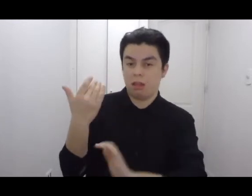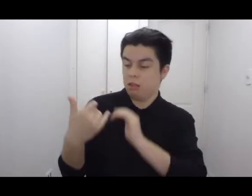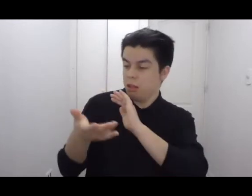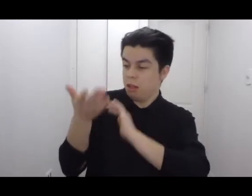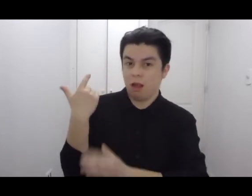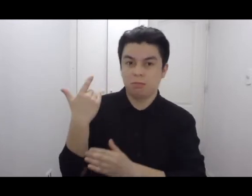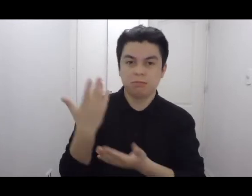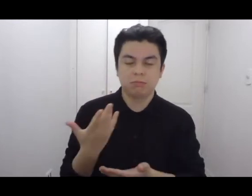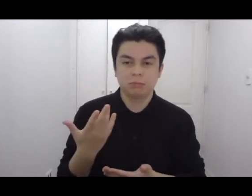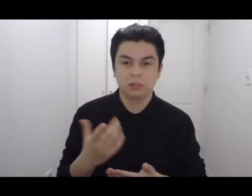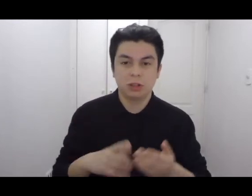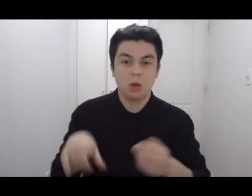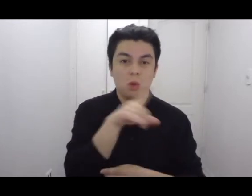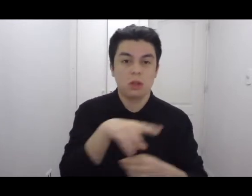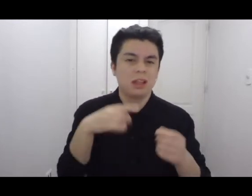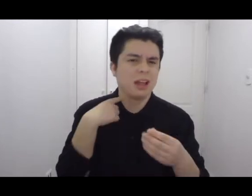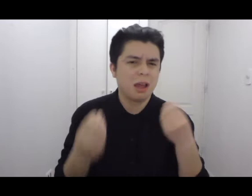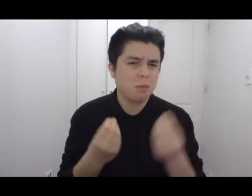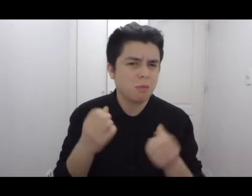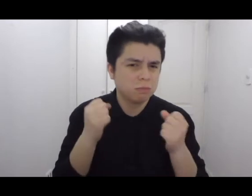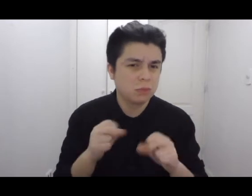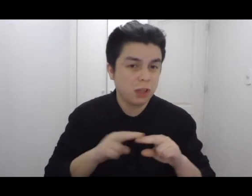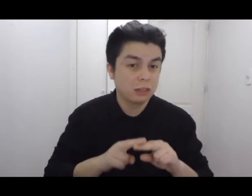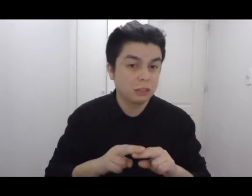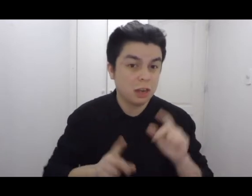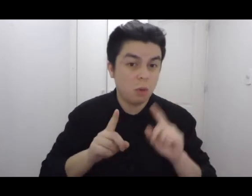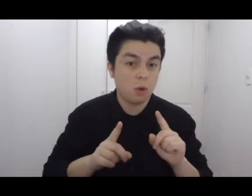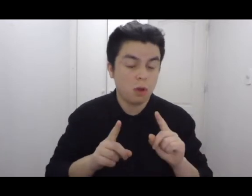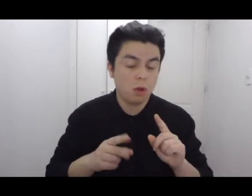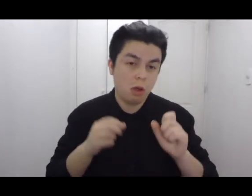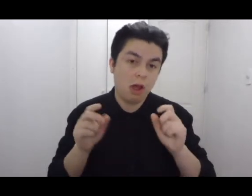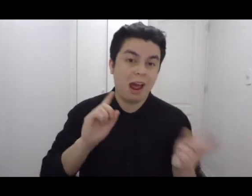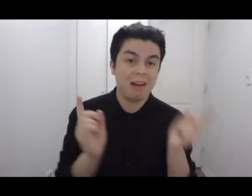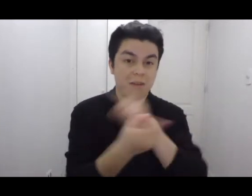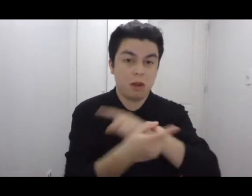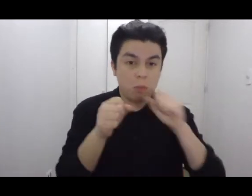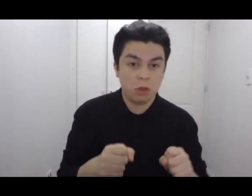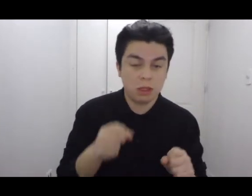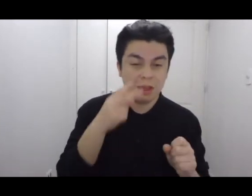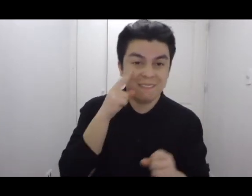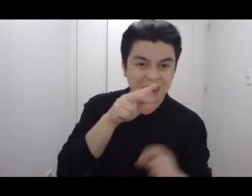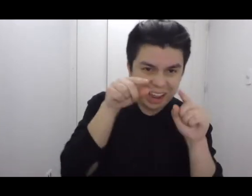si quieren hacer el ejercicio al revés pueden ver primero este capítulo y después buscar el capítulo